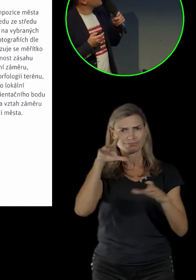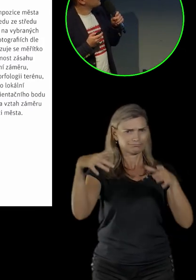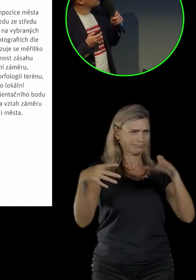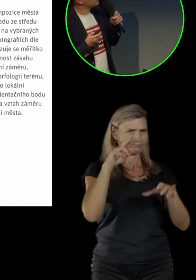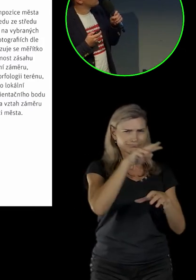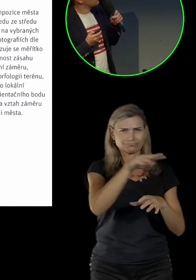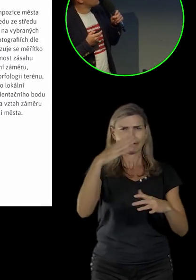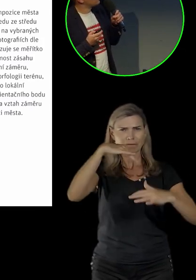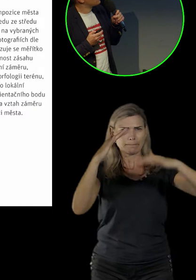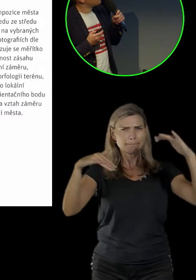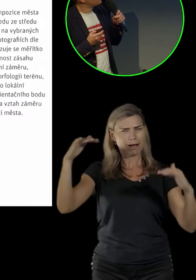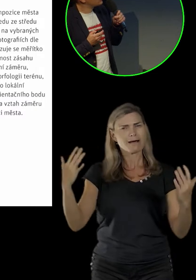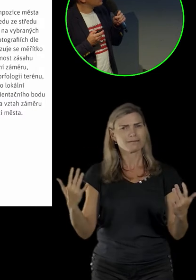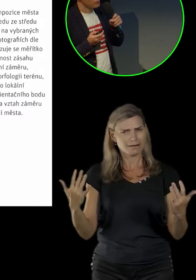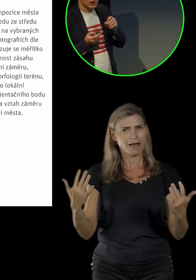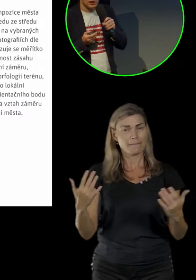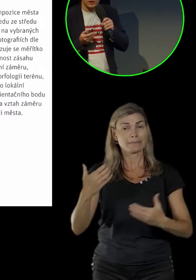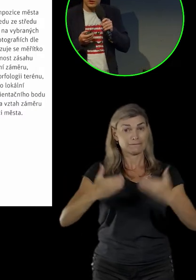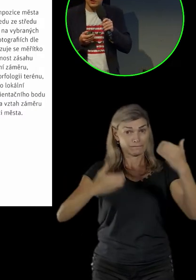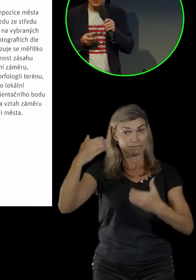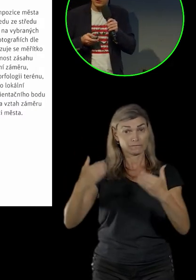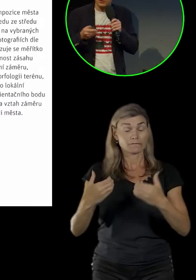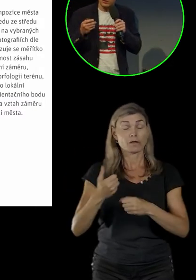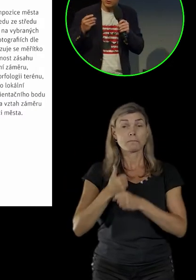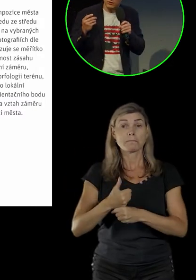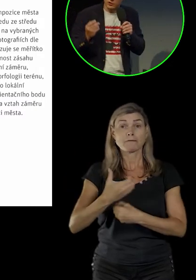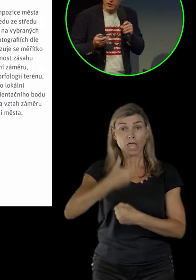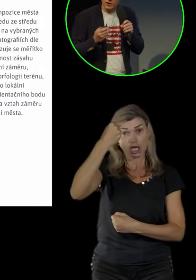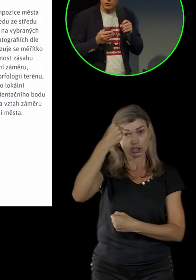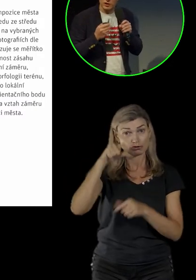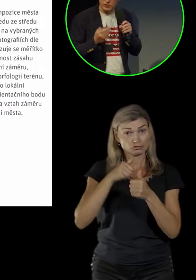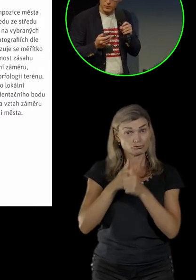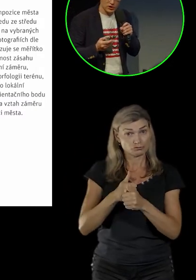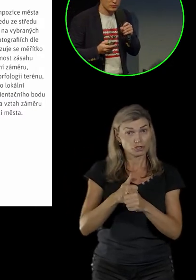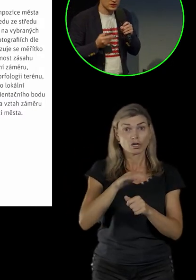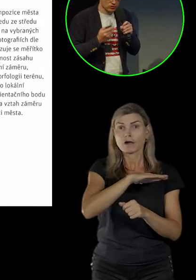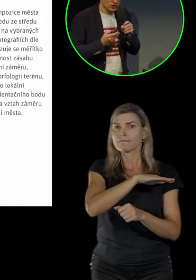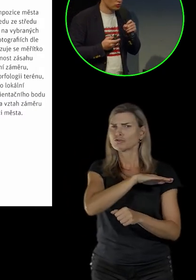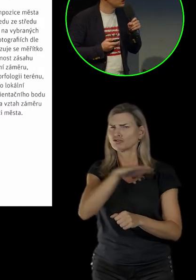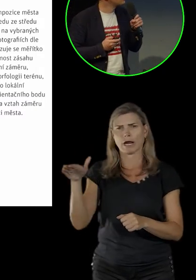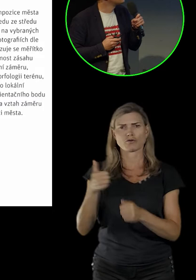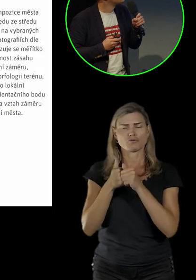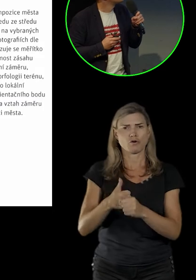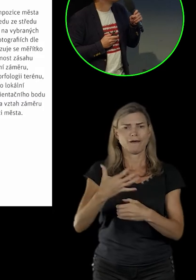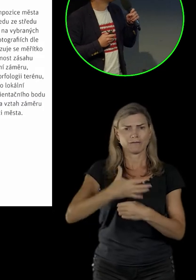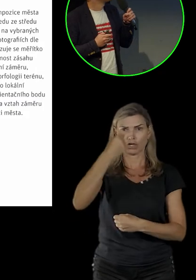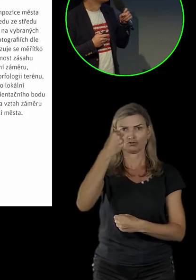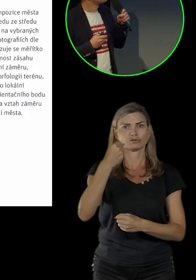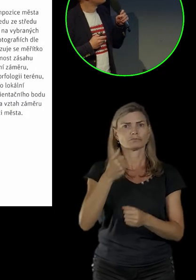Takže věže podle hladiny věží se posuzují vždycky všude na všech panoramatech. Ukážu na kterých.